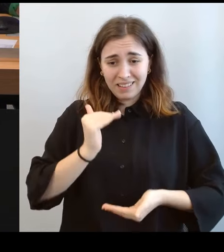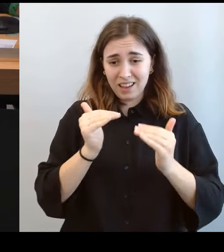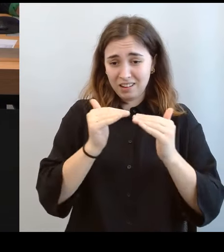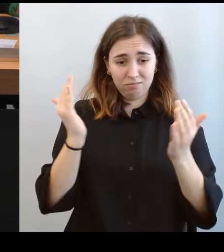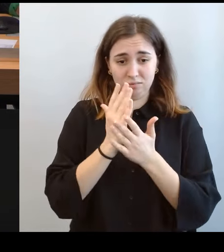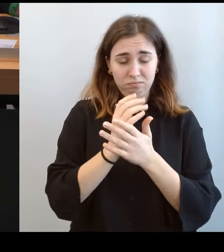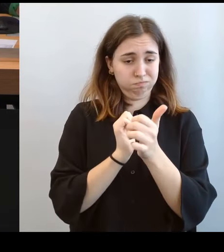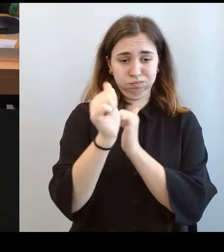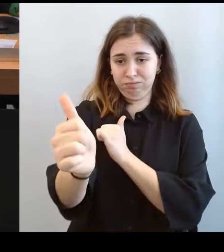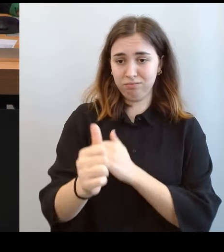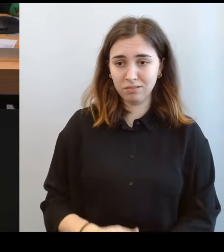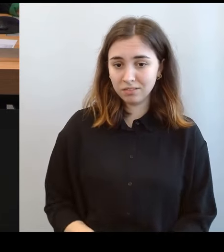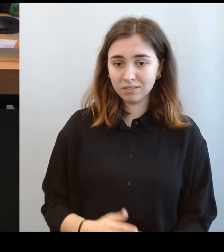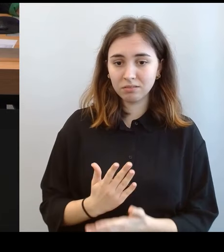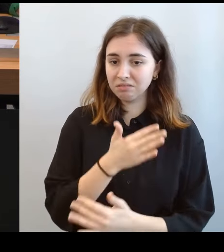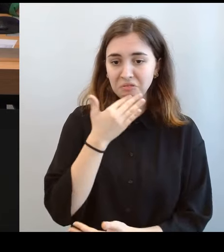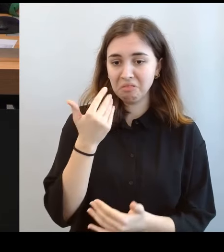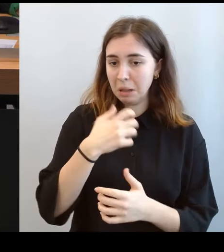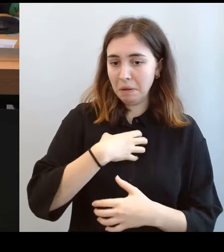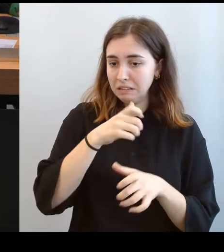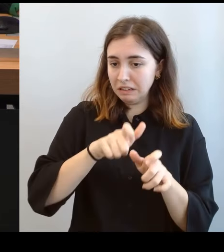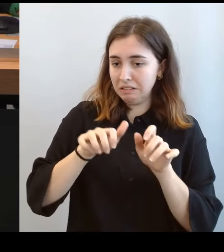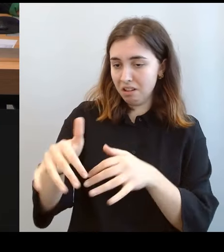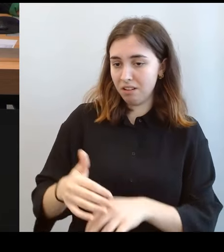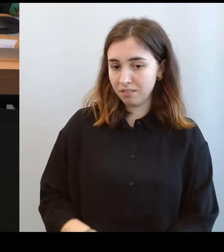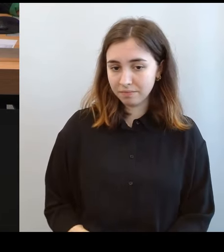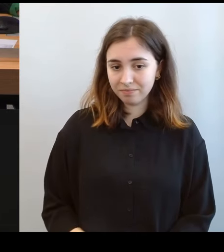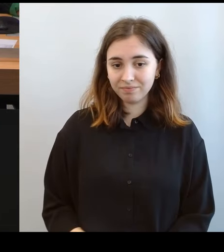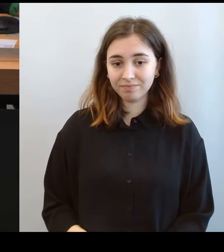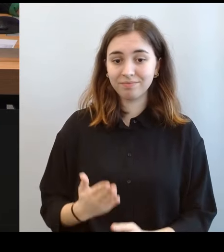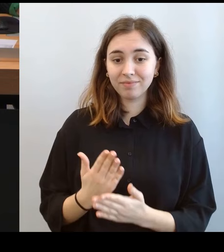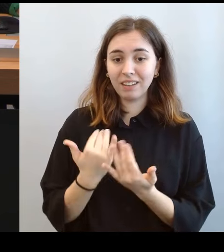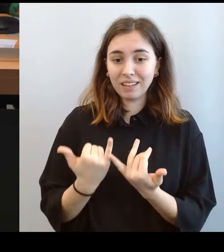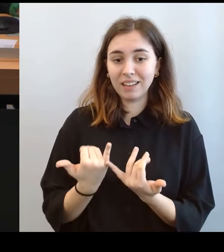Zu dieser negativen Ausgangssituation findet sich in diesem Antrag kein Wort.